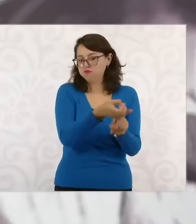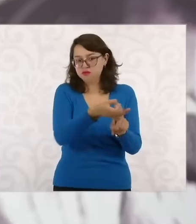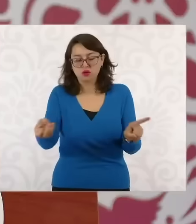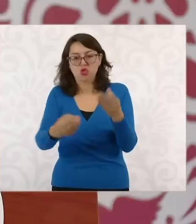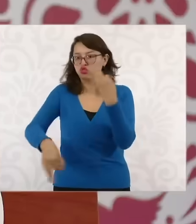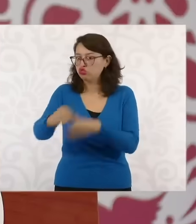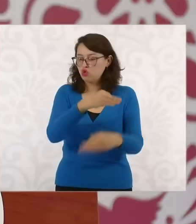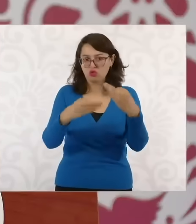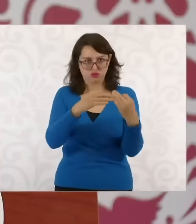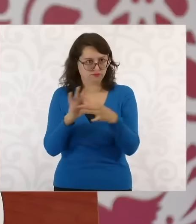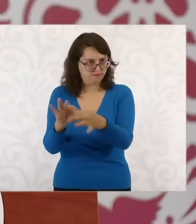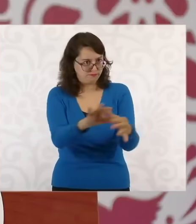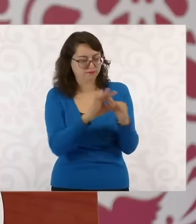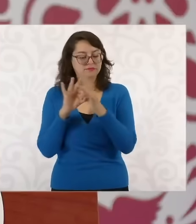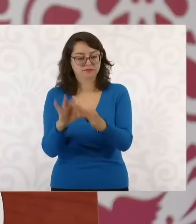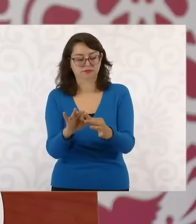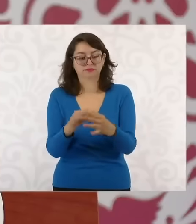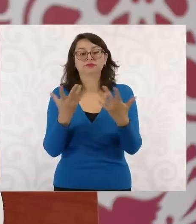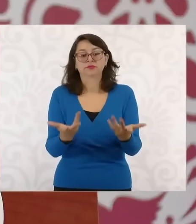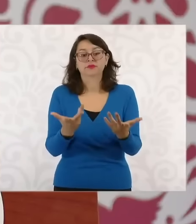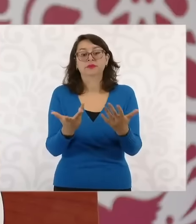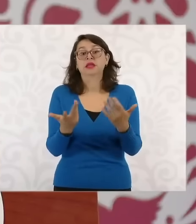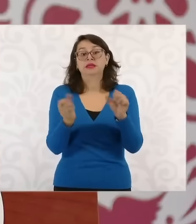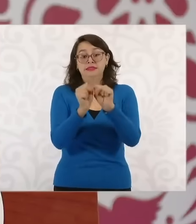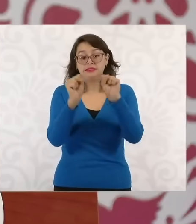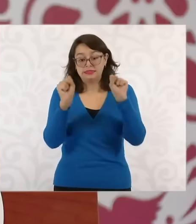Esto permite también el intercambio entre las instituciones. ¿Por qué intercambio?